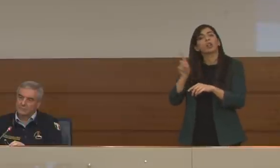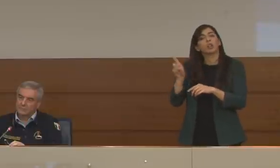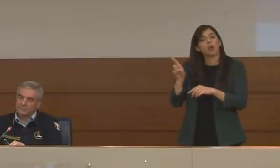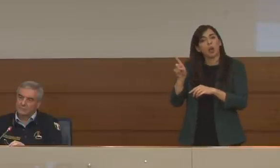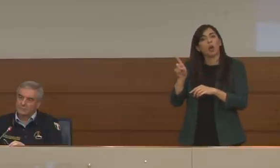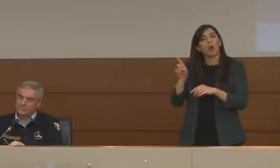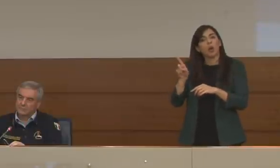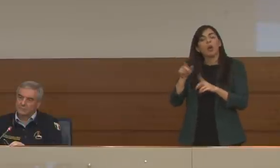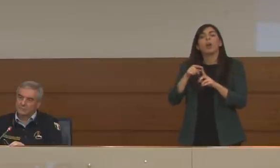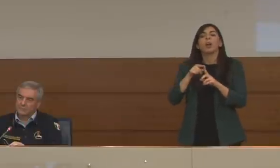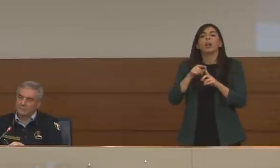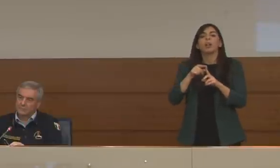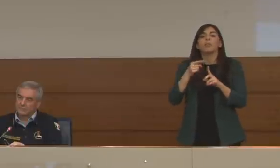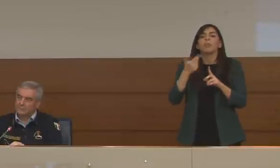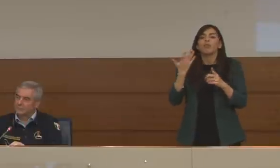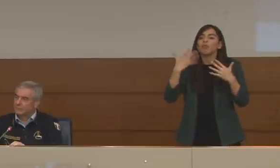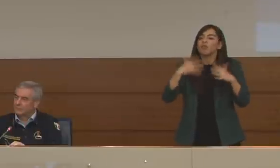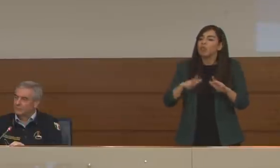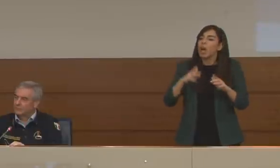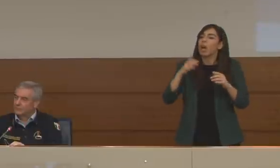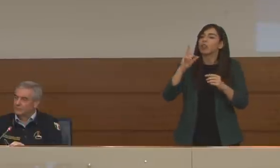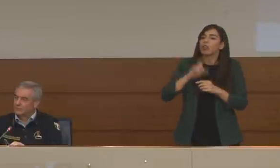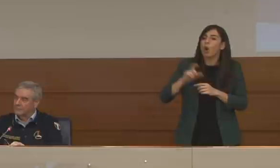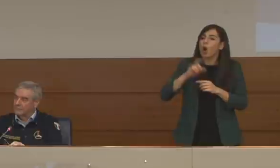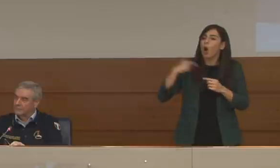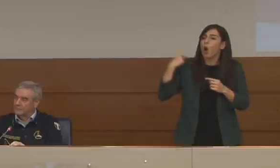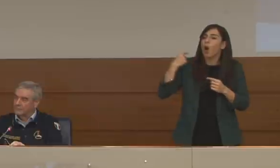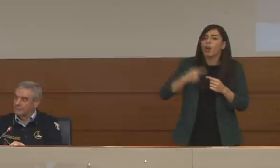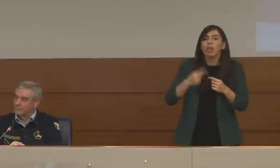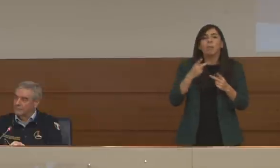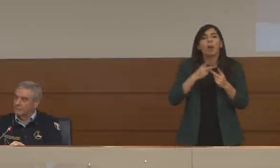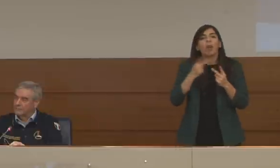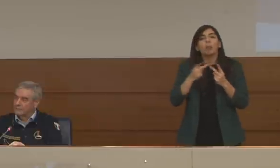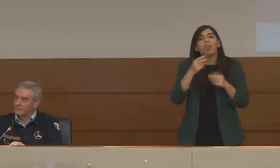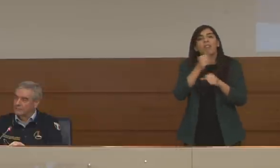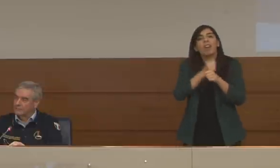contrastare l'infezione da coronavirus. Volevo sapere se adesso, passate alcune